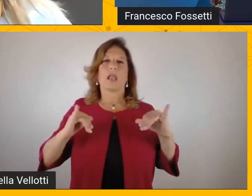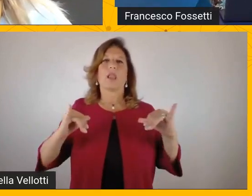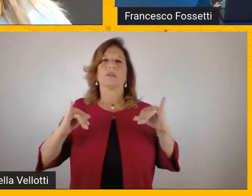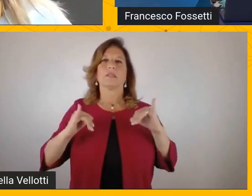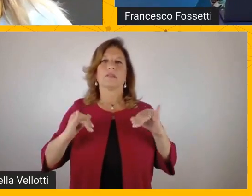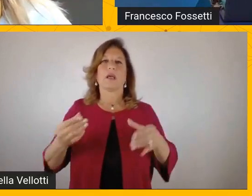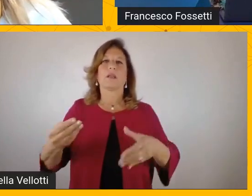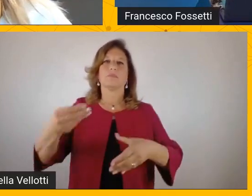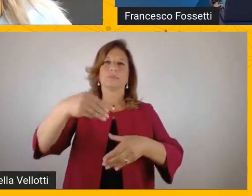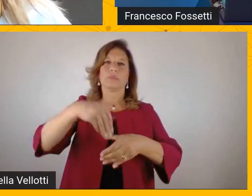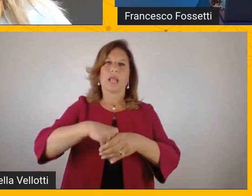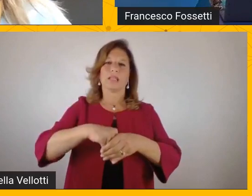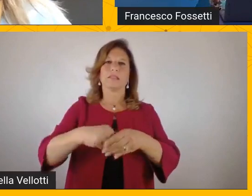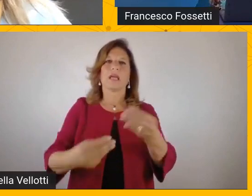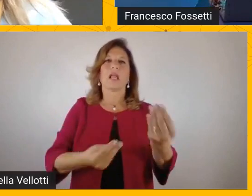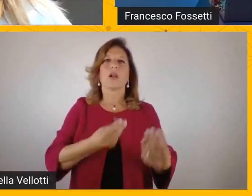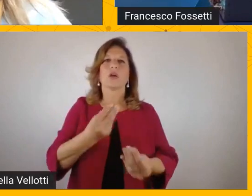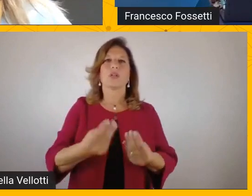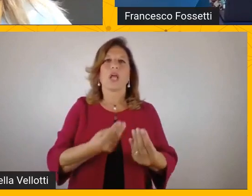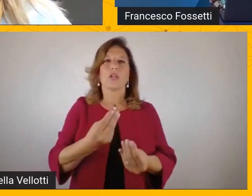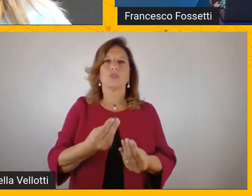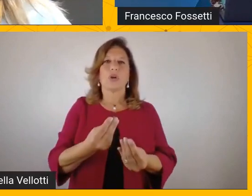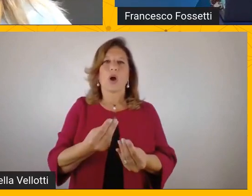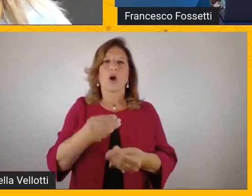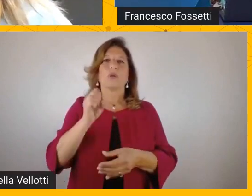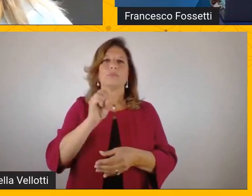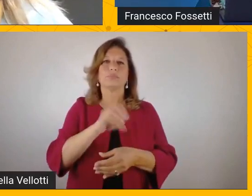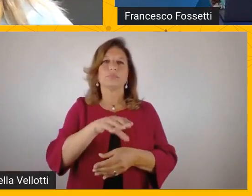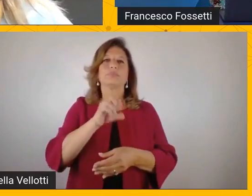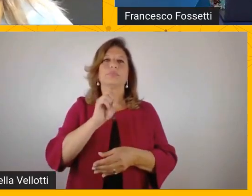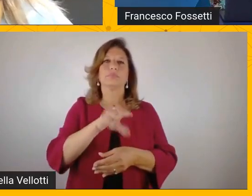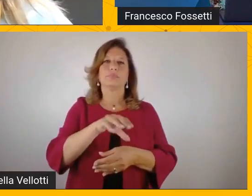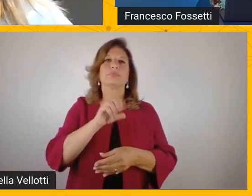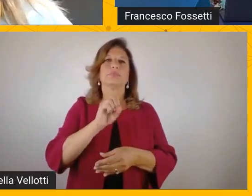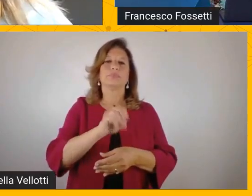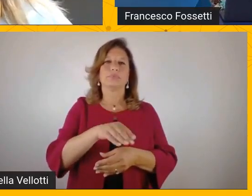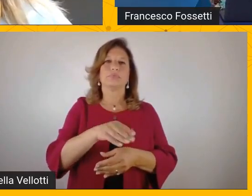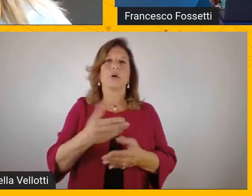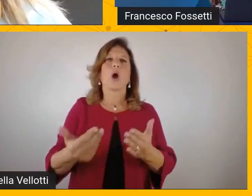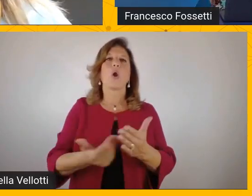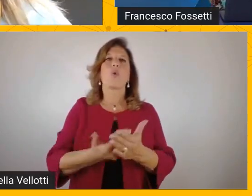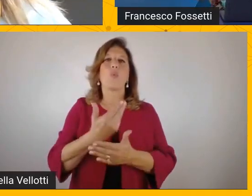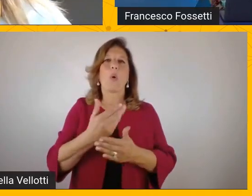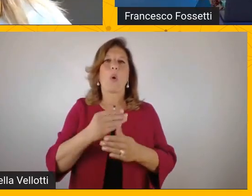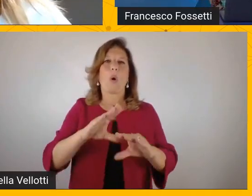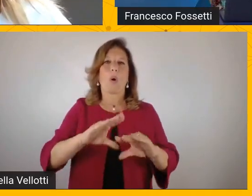all'interno del prodotto una nuova mole di contenuti per